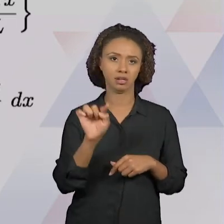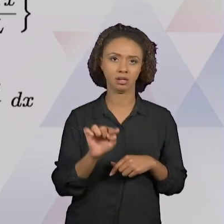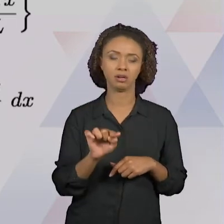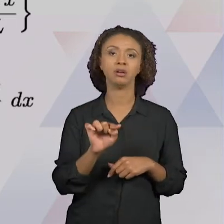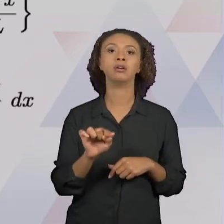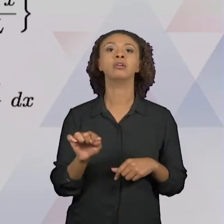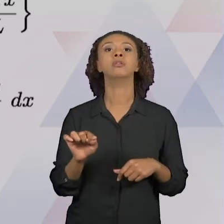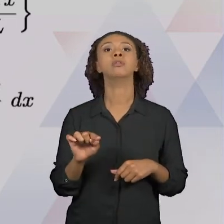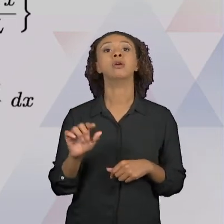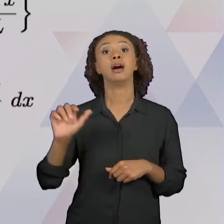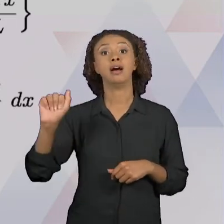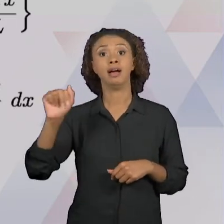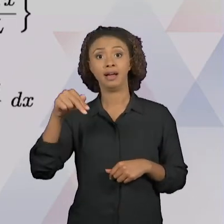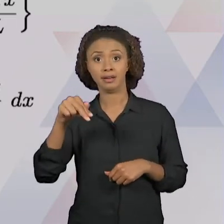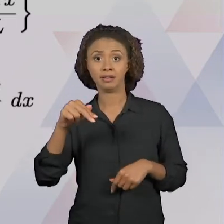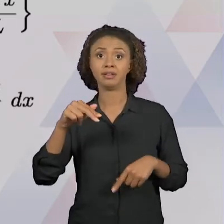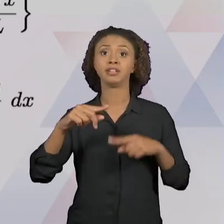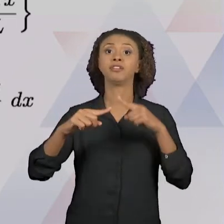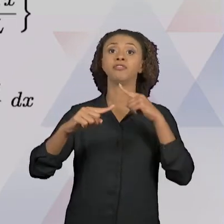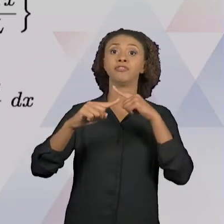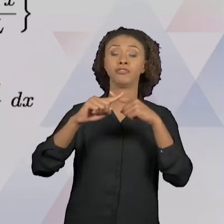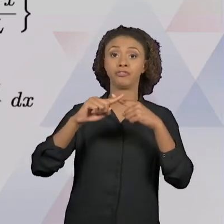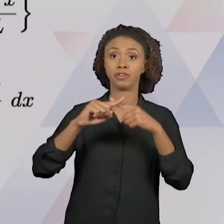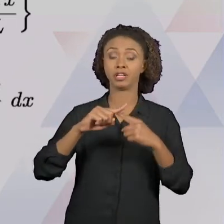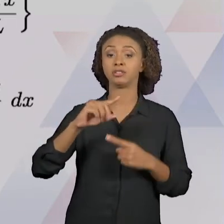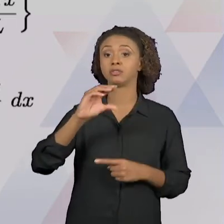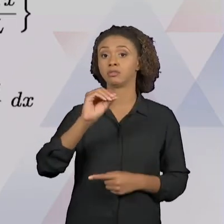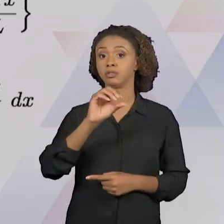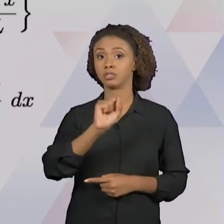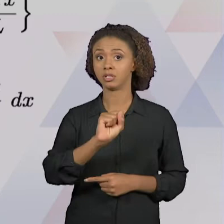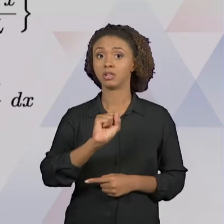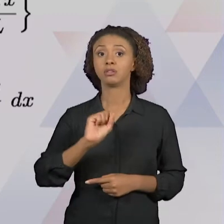VEZES O TERMO EM COSSENO E O "BN" INTEGRANDO A